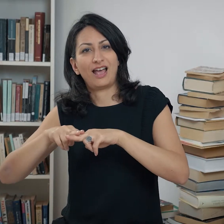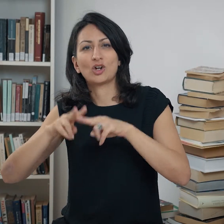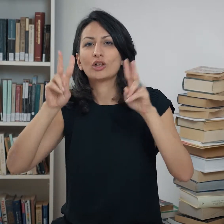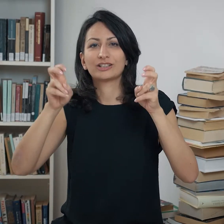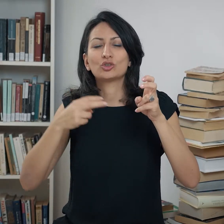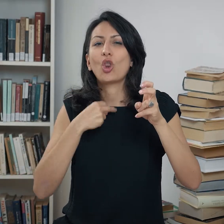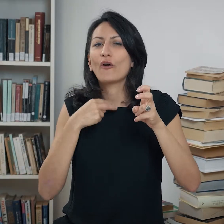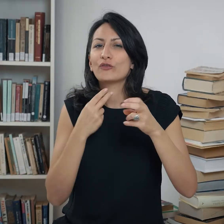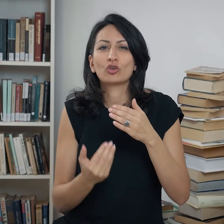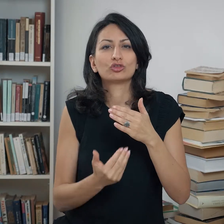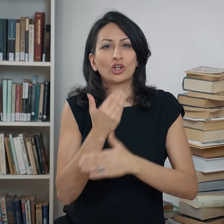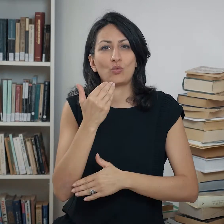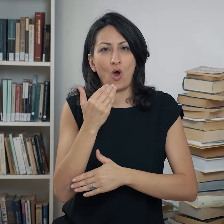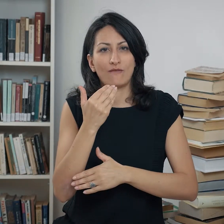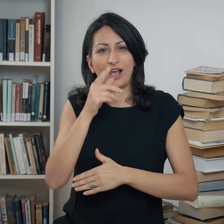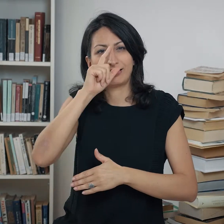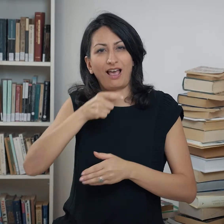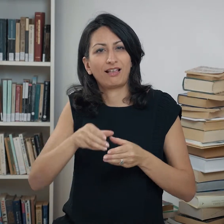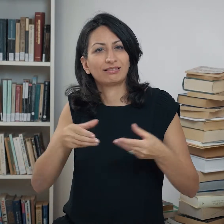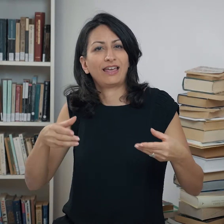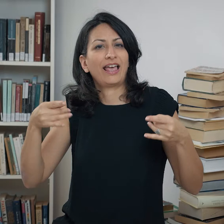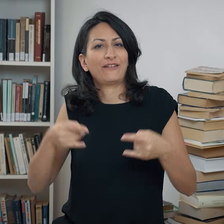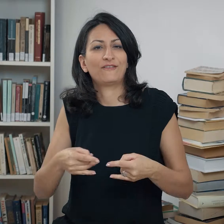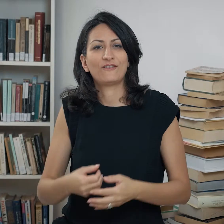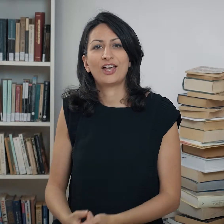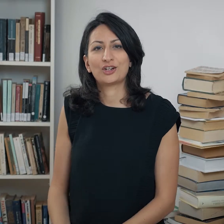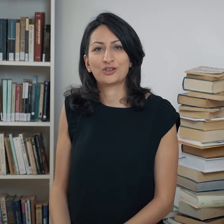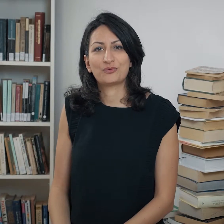dal titolo "Con Voce Nuova. L'inferno di Dante".